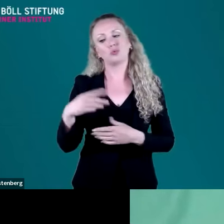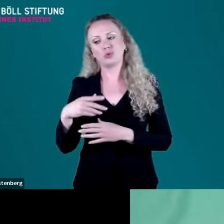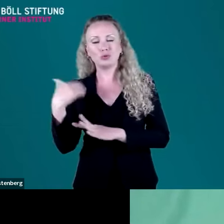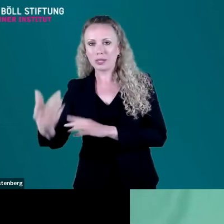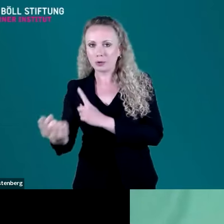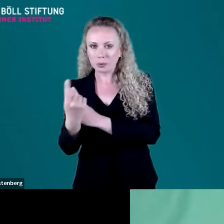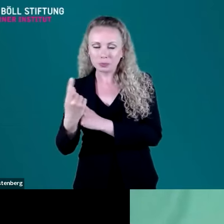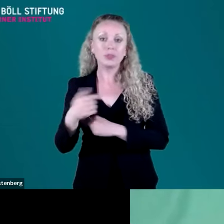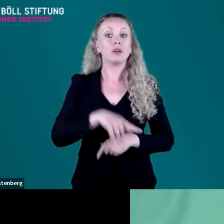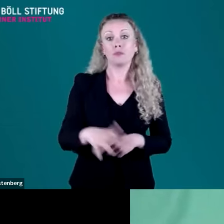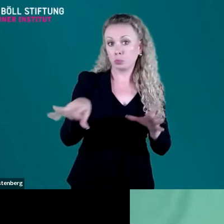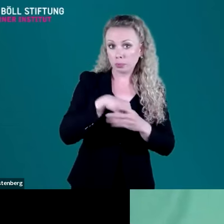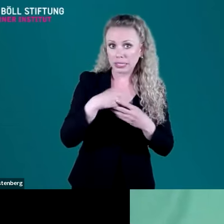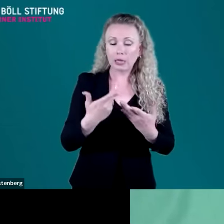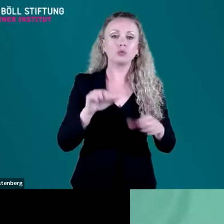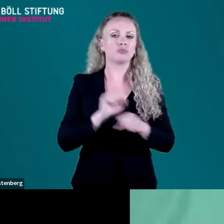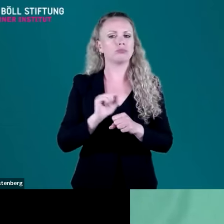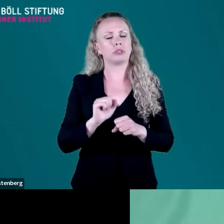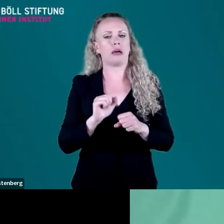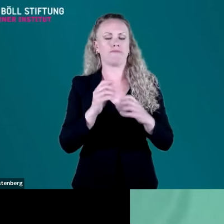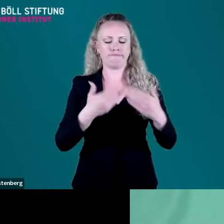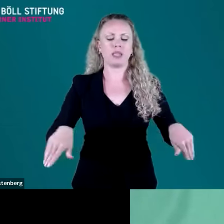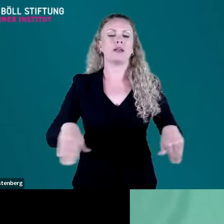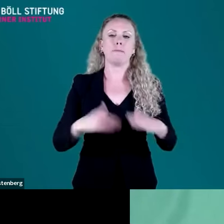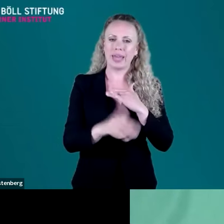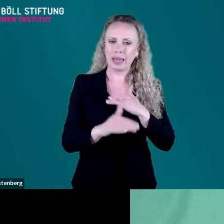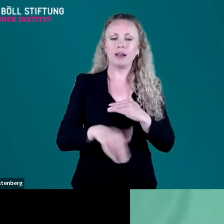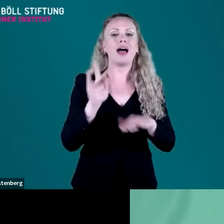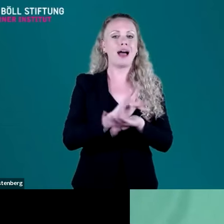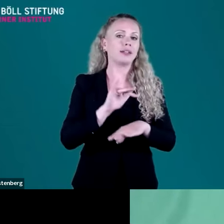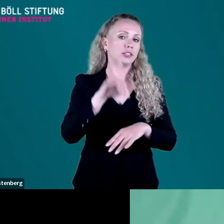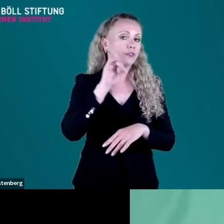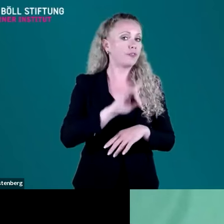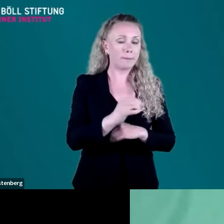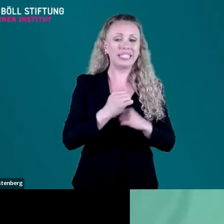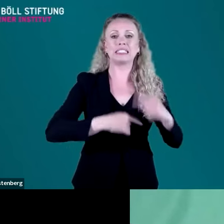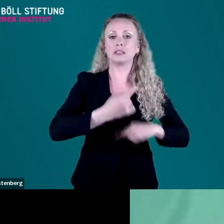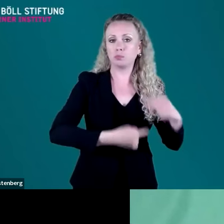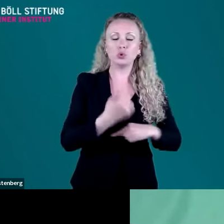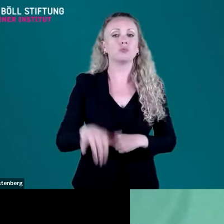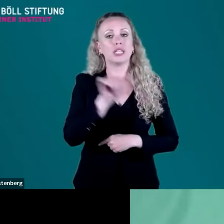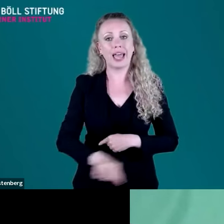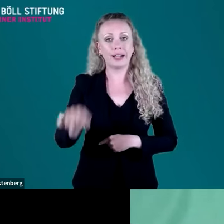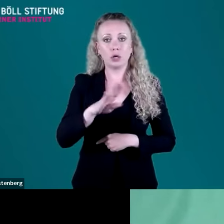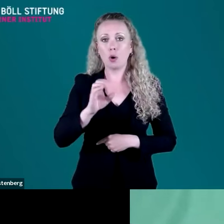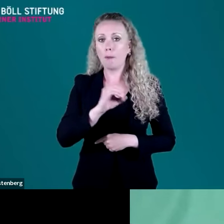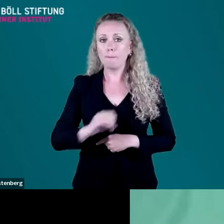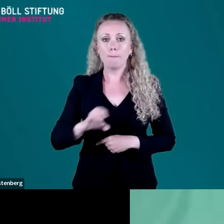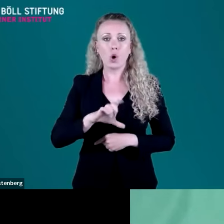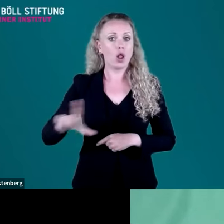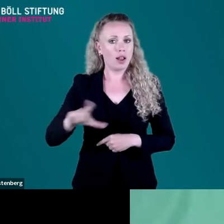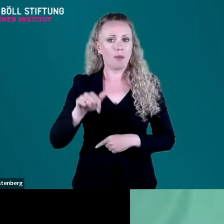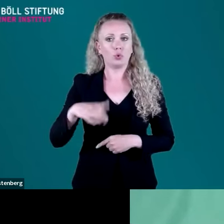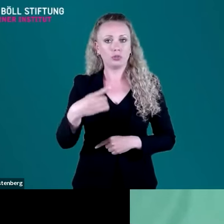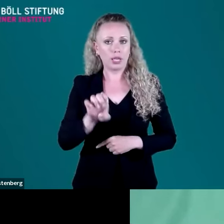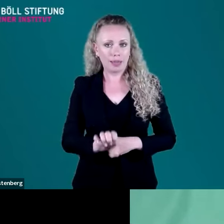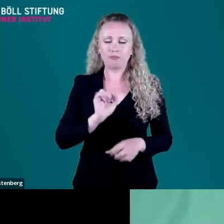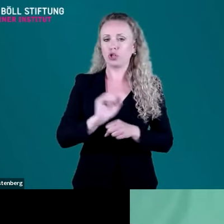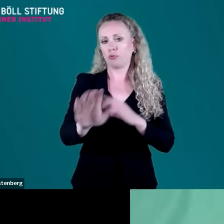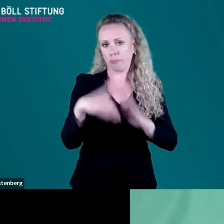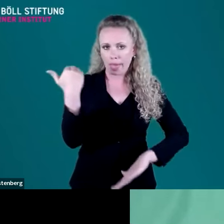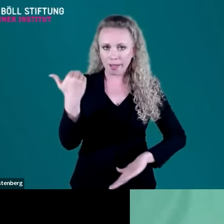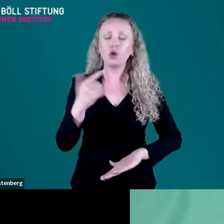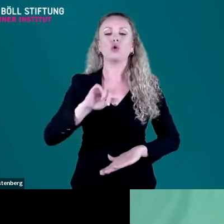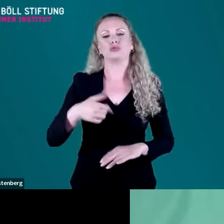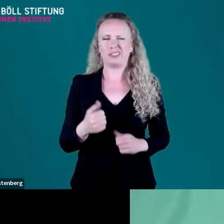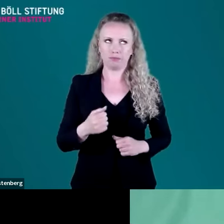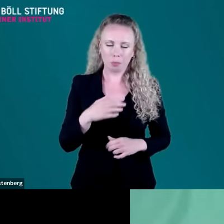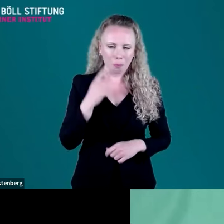unter der E-Mail antifeminismus@böll.de, da versuchen wir, so schnell wie möglich, dann auch zu antworten.